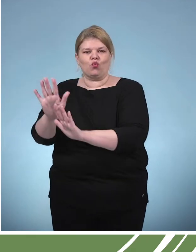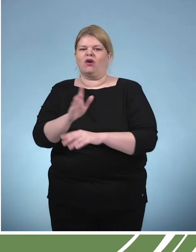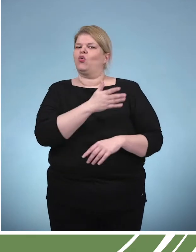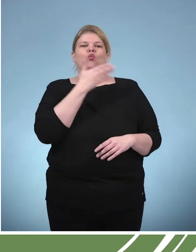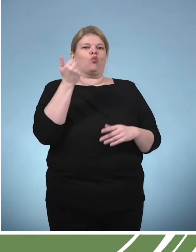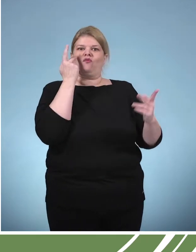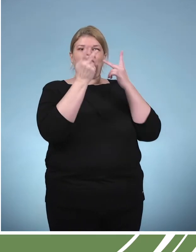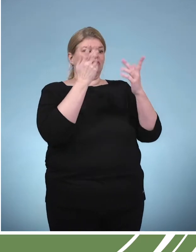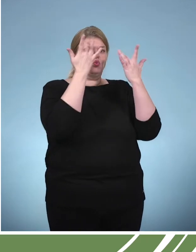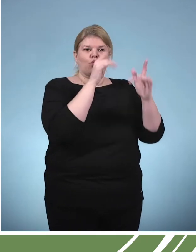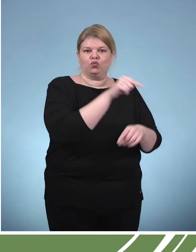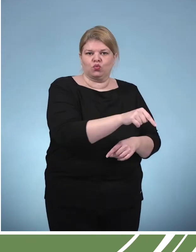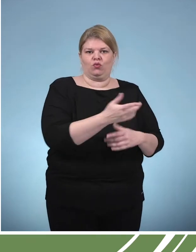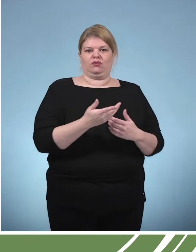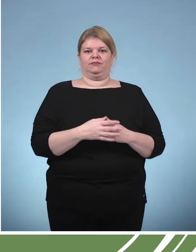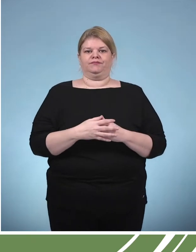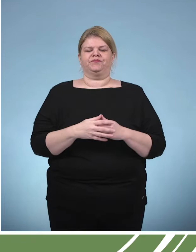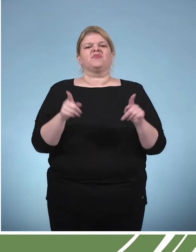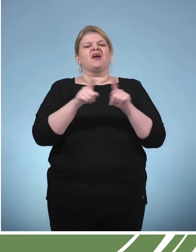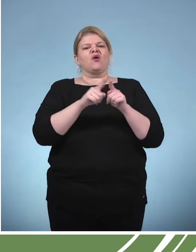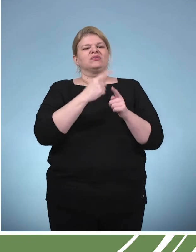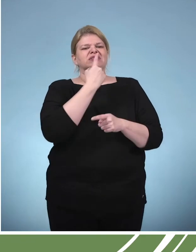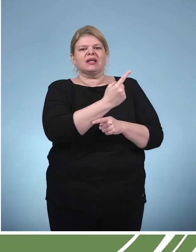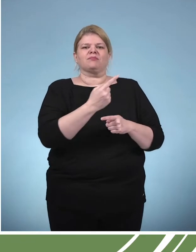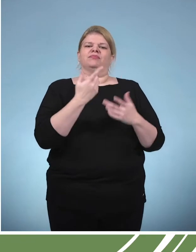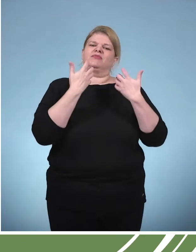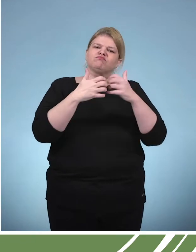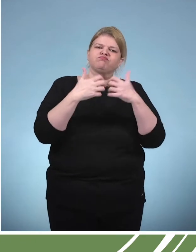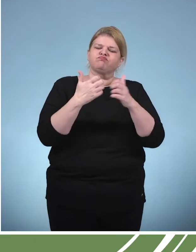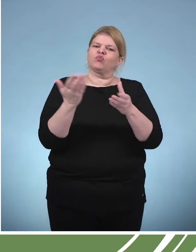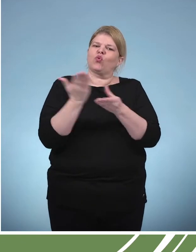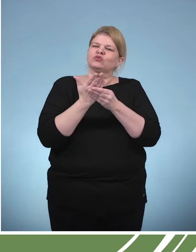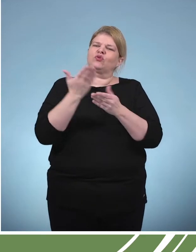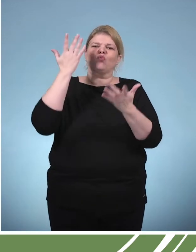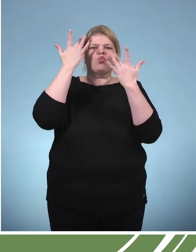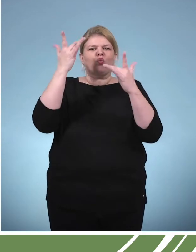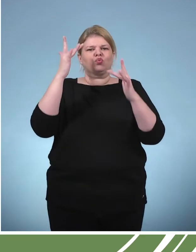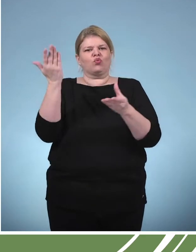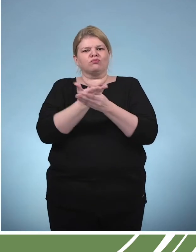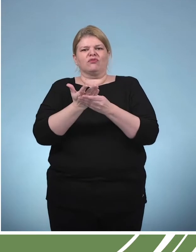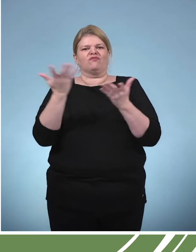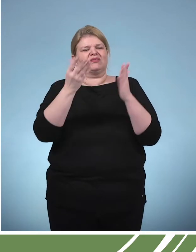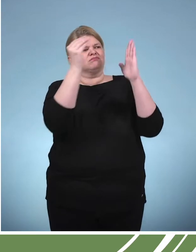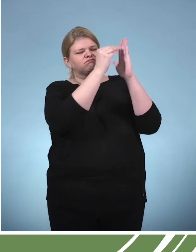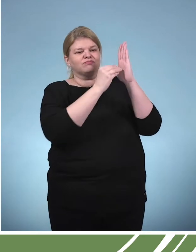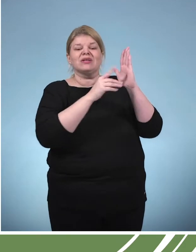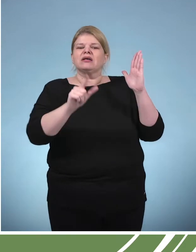Du kannst auch über das dynamische Konzept von Kultur sprechen. Schreib die wichtigsten Punkte auf der Flipchart auf.